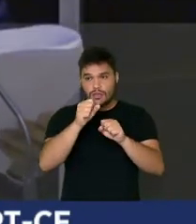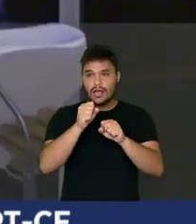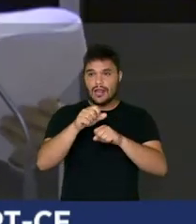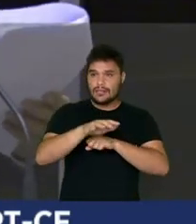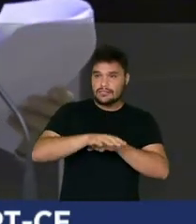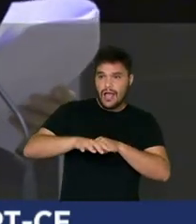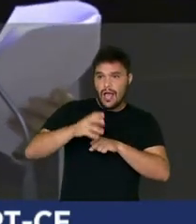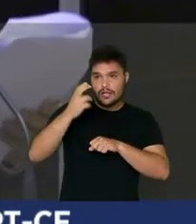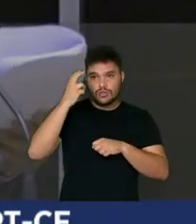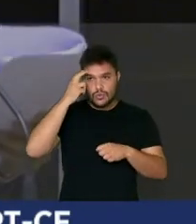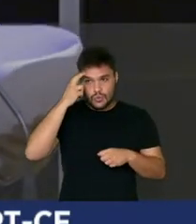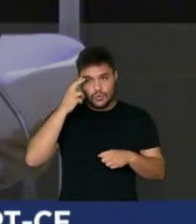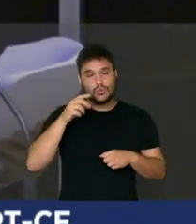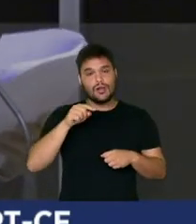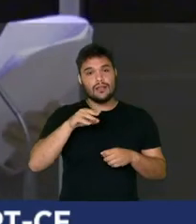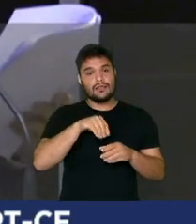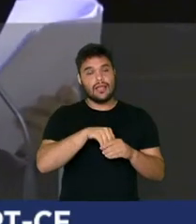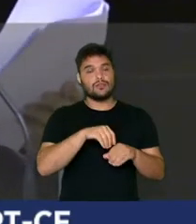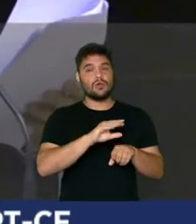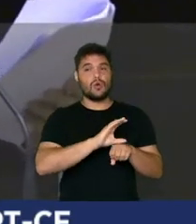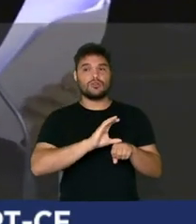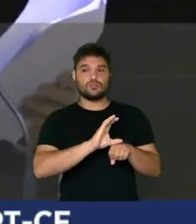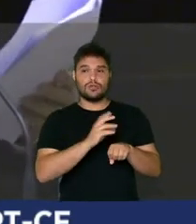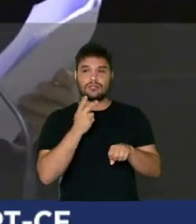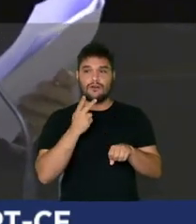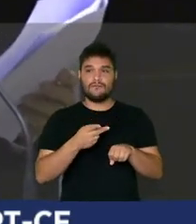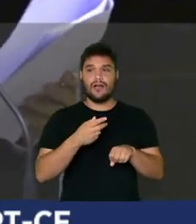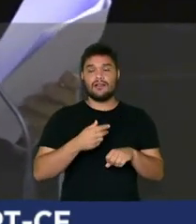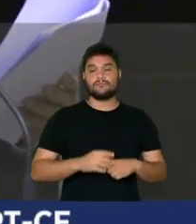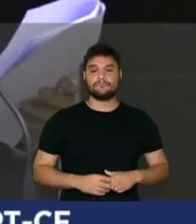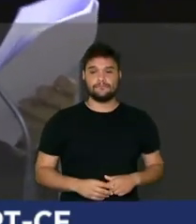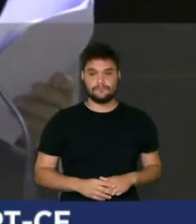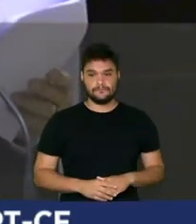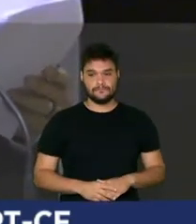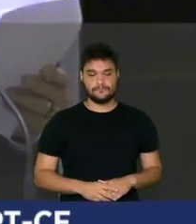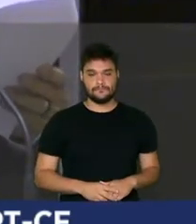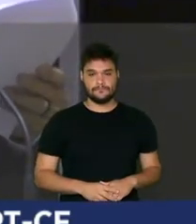FORTALEÇO O SISTEMA NACIONAL DE CULTURA, PRECEITOADO NA CONSTITUIÇÃO FEDERAL DE